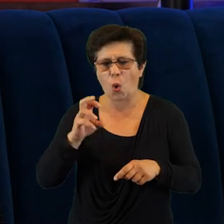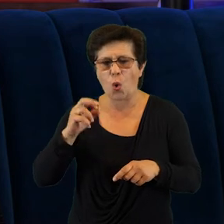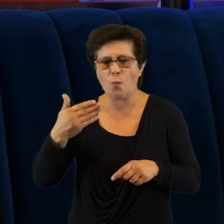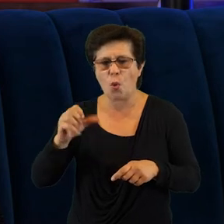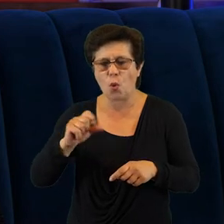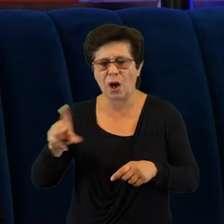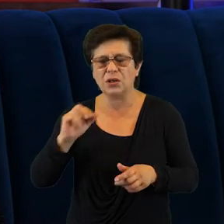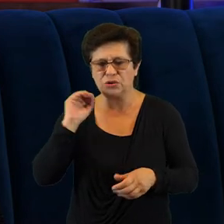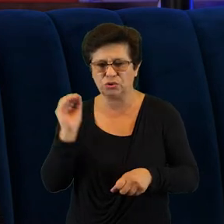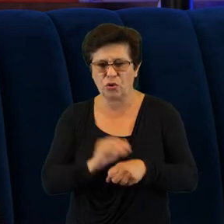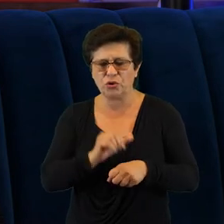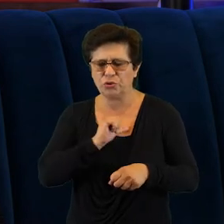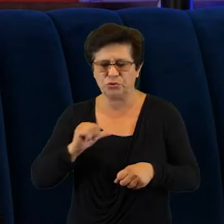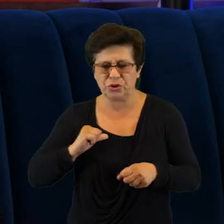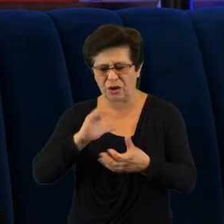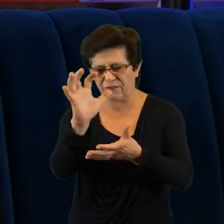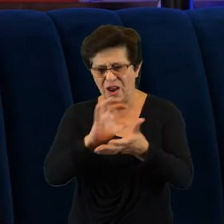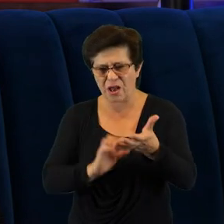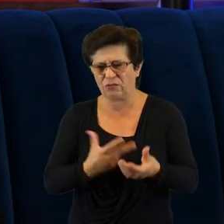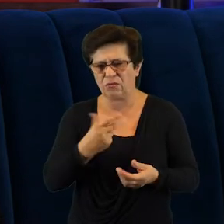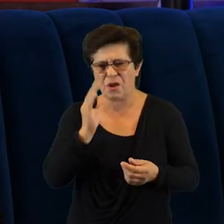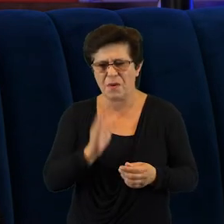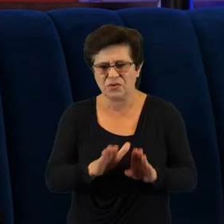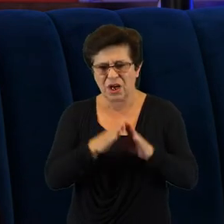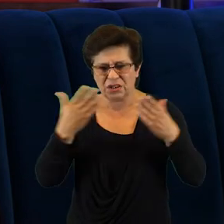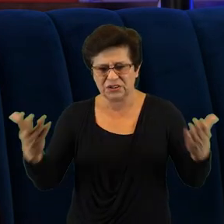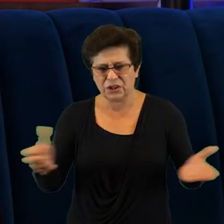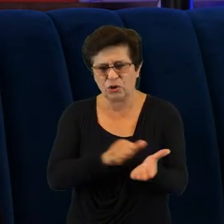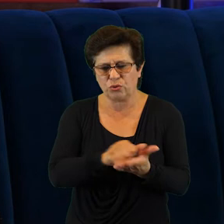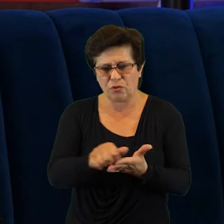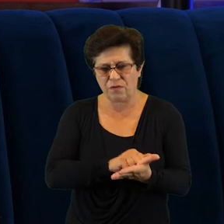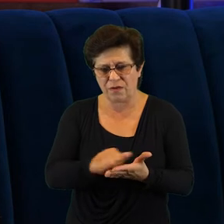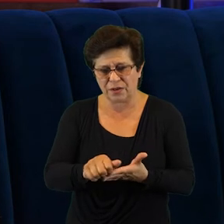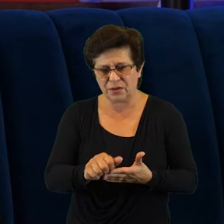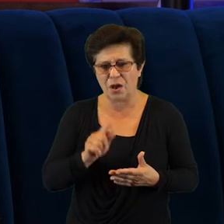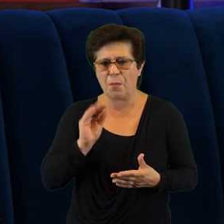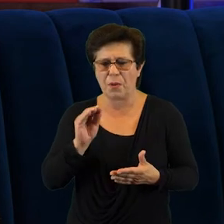że ten felieton nie będzie publikowany. I potem pisał w Dziennikach Rakowski,